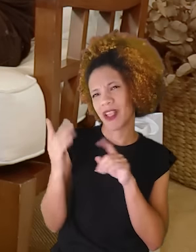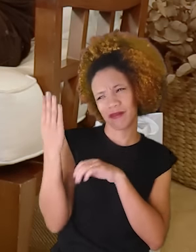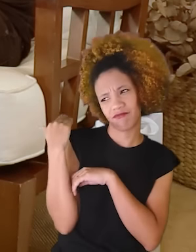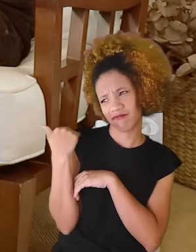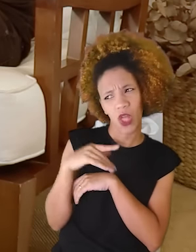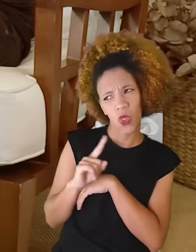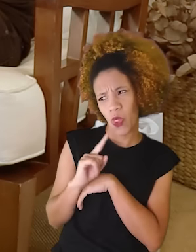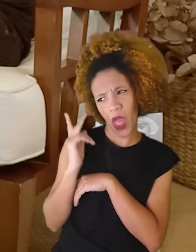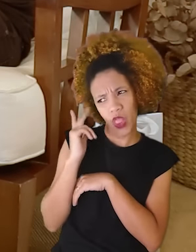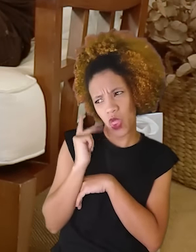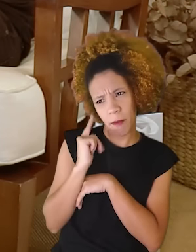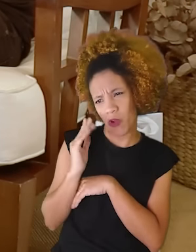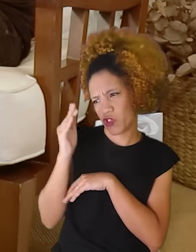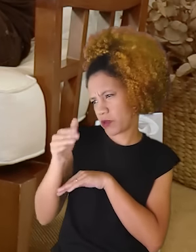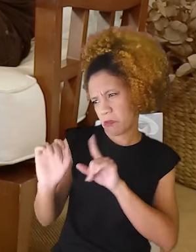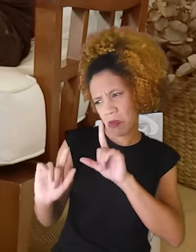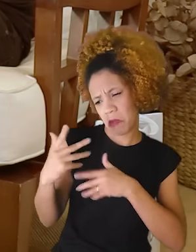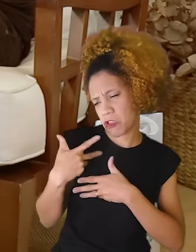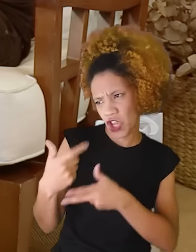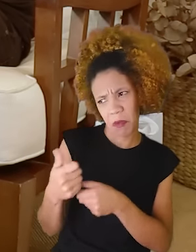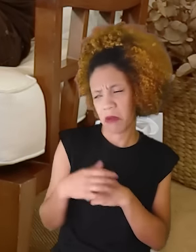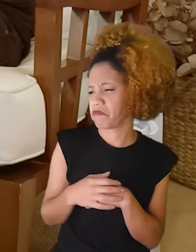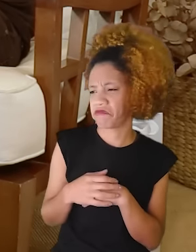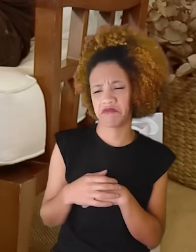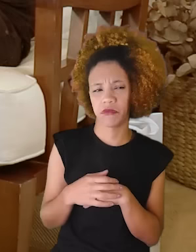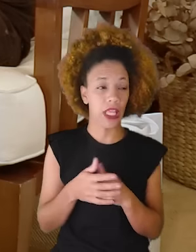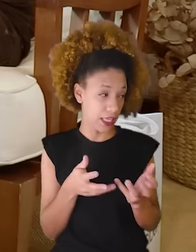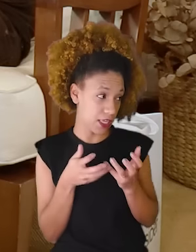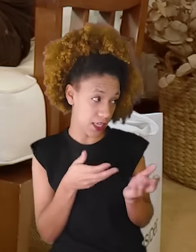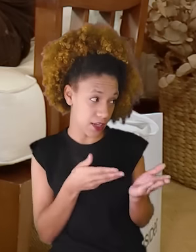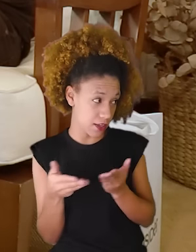é uma coisa comum não ir pra televisão assim me chamarem pra televisão não é tu gostaria de ir